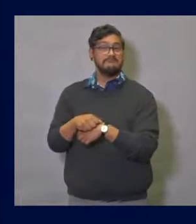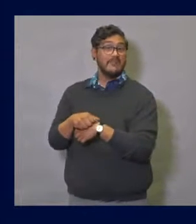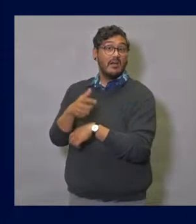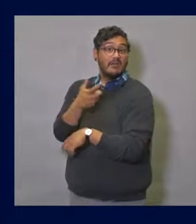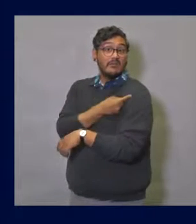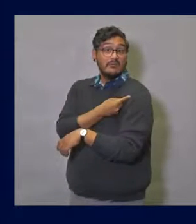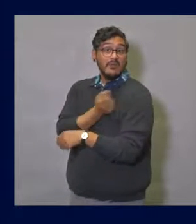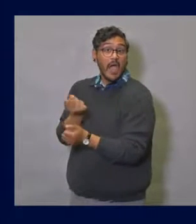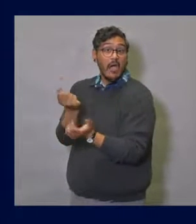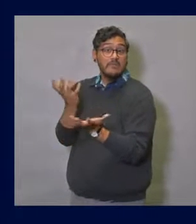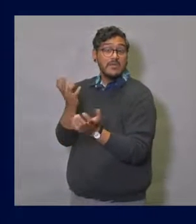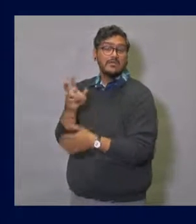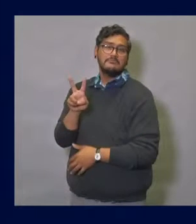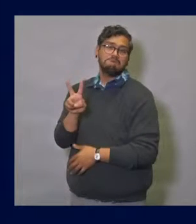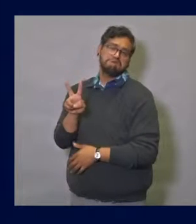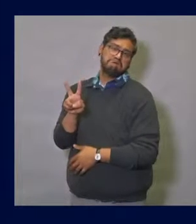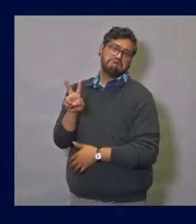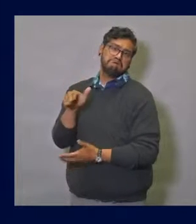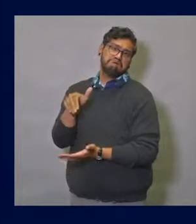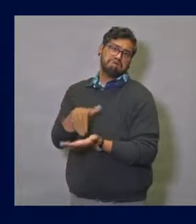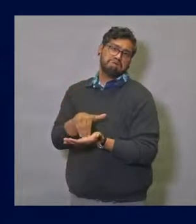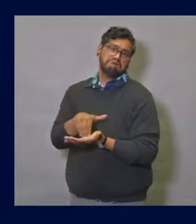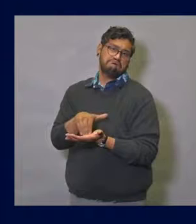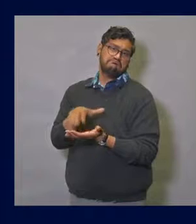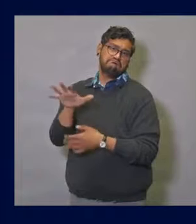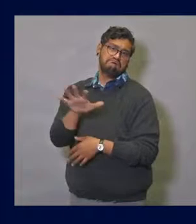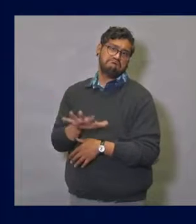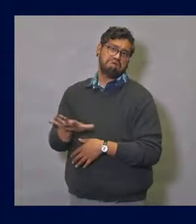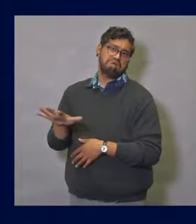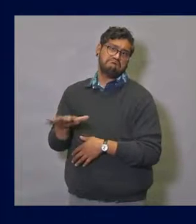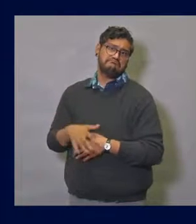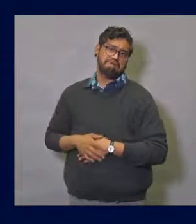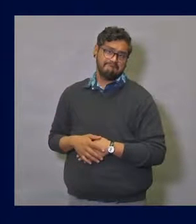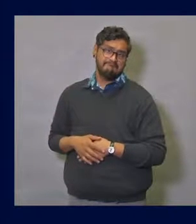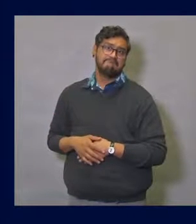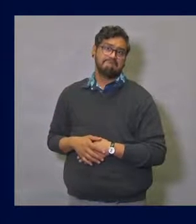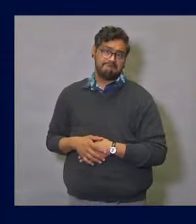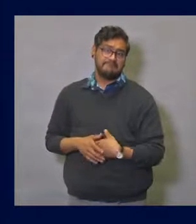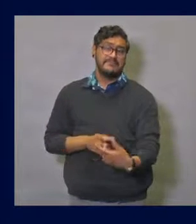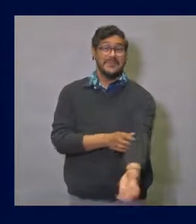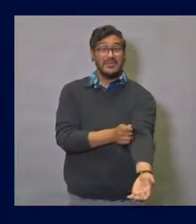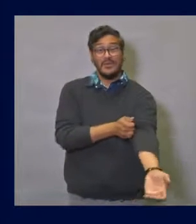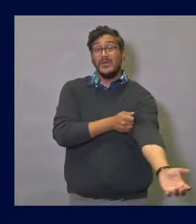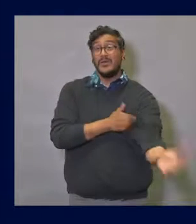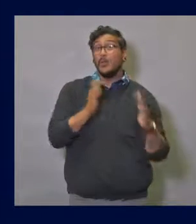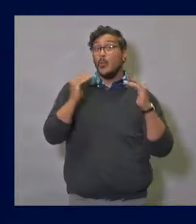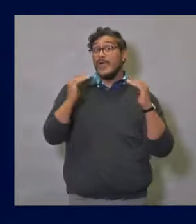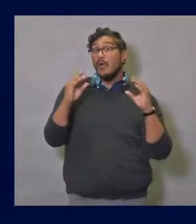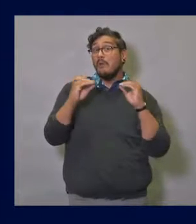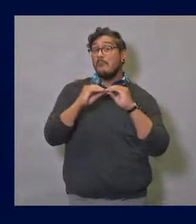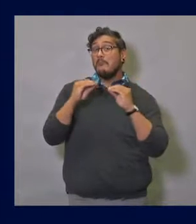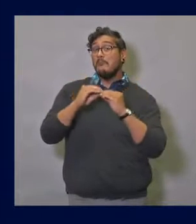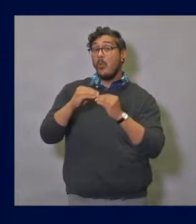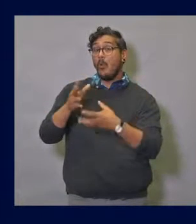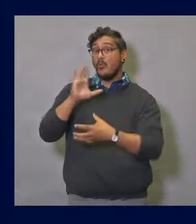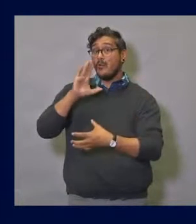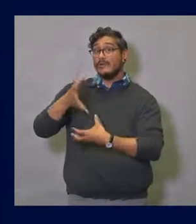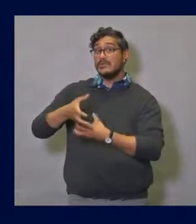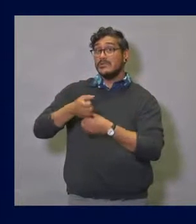VACUNAS, EN ESTA SEMANA HAY MÁS